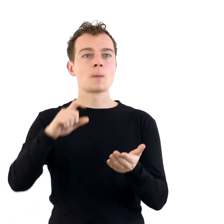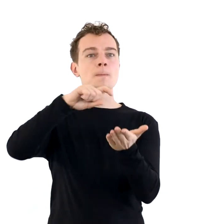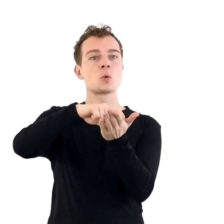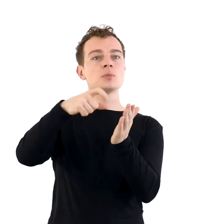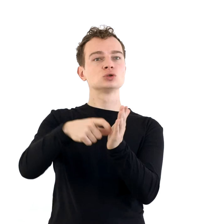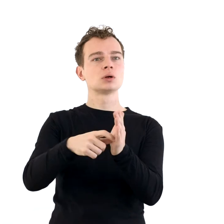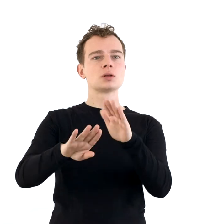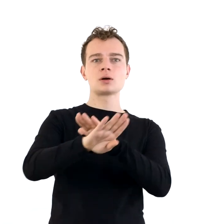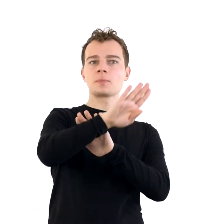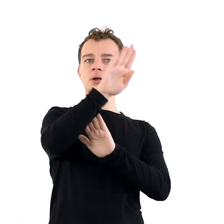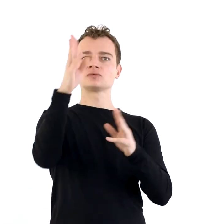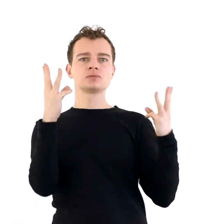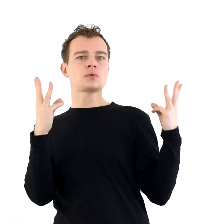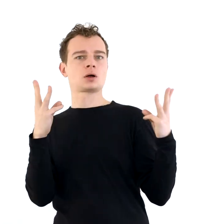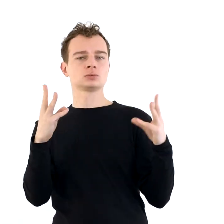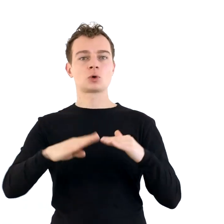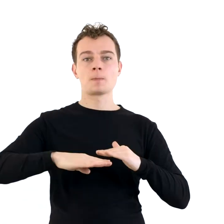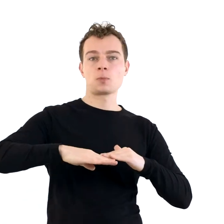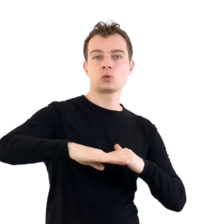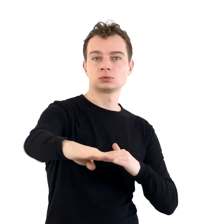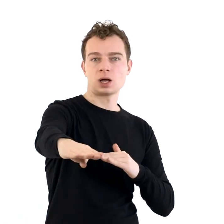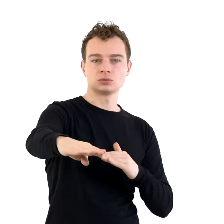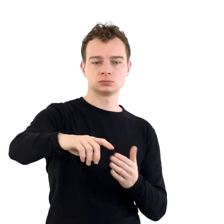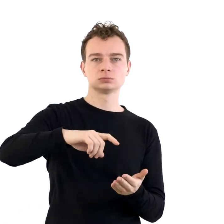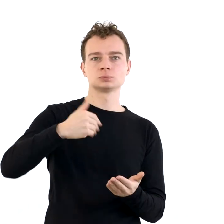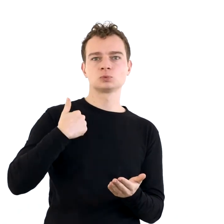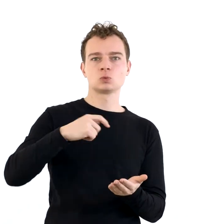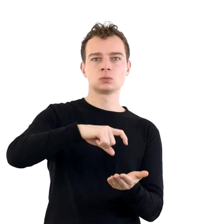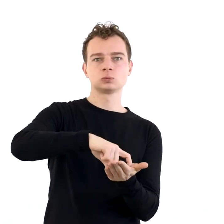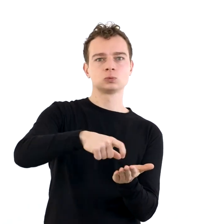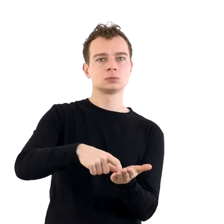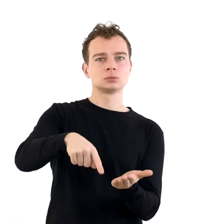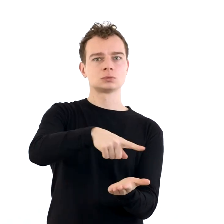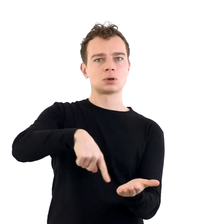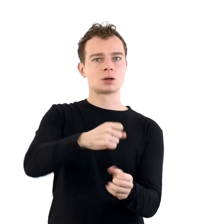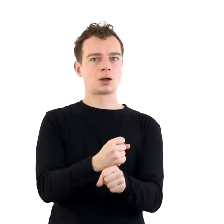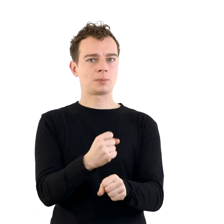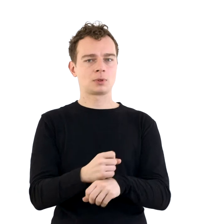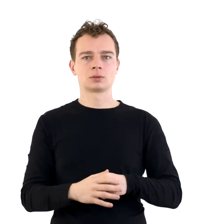Posadzki w pomieszczeniach reprezentacyjnych wyłożone były płytami z kamienia.